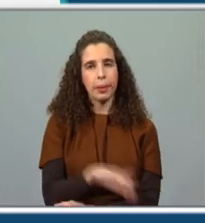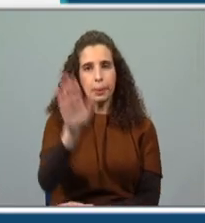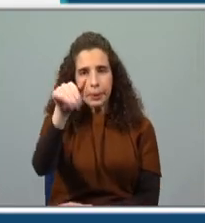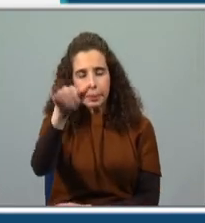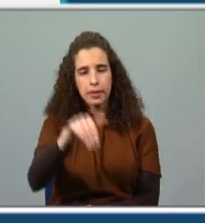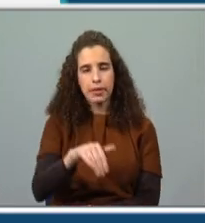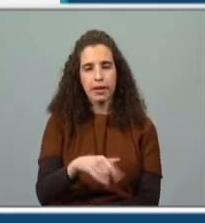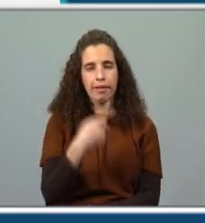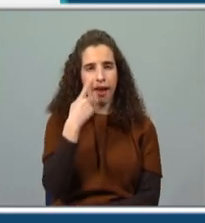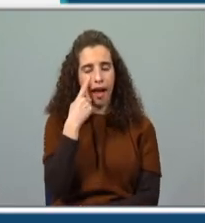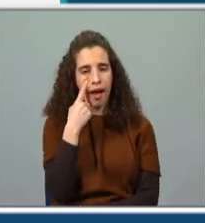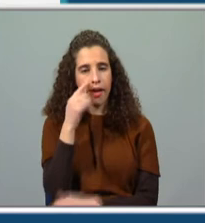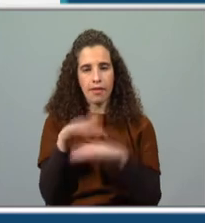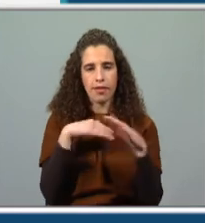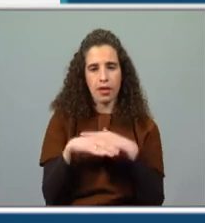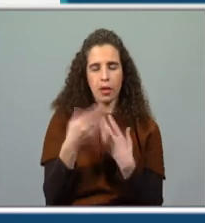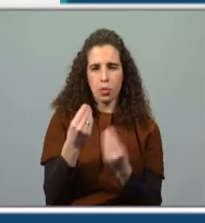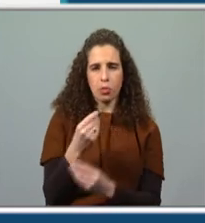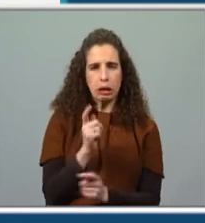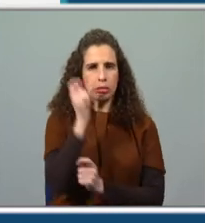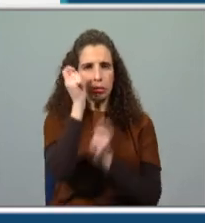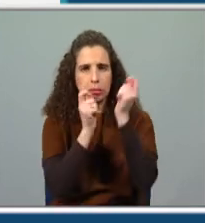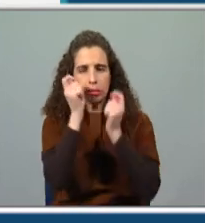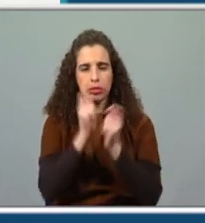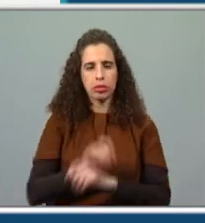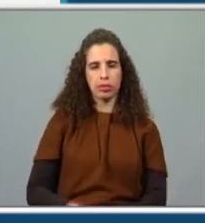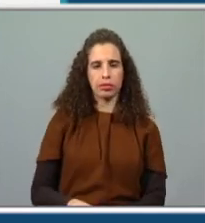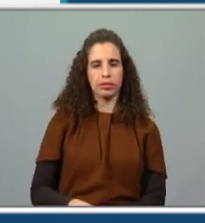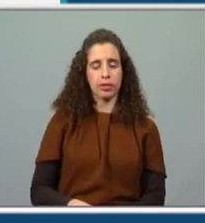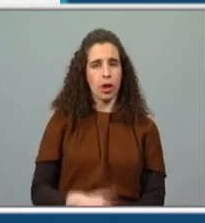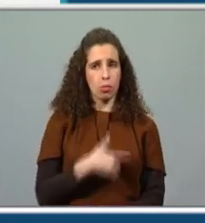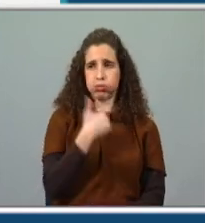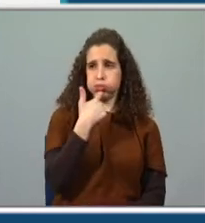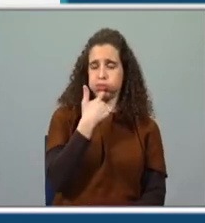já reparaste que fazemos muitas expressões são tantas e tão diferentes 你有沒有註意到我們做了很多表達方式如此多，如此不同